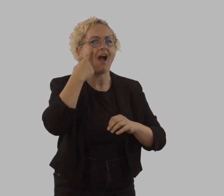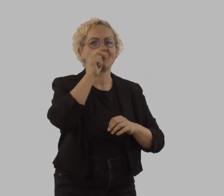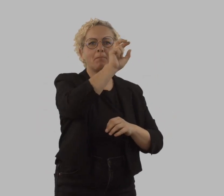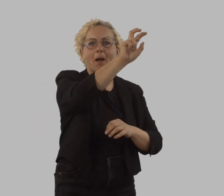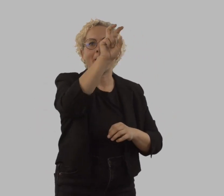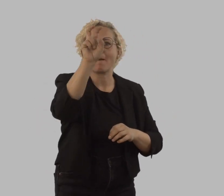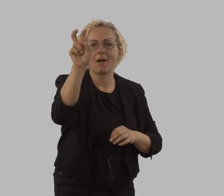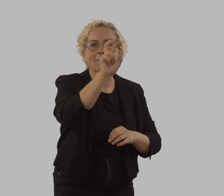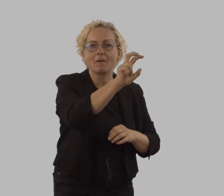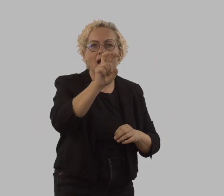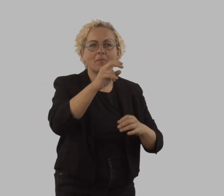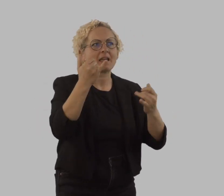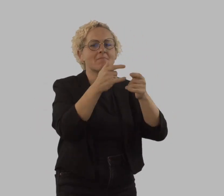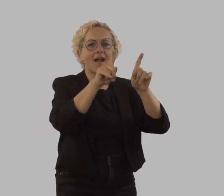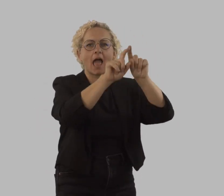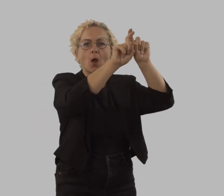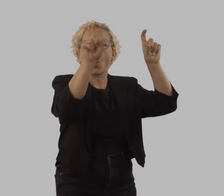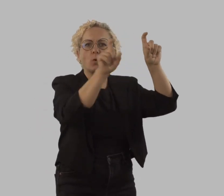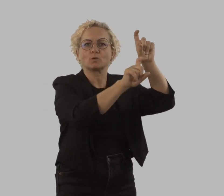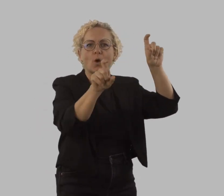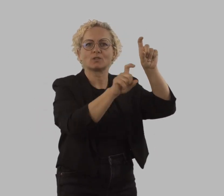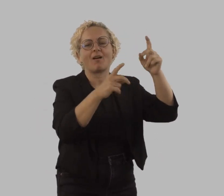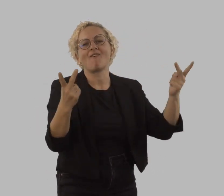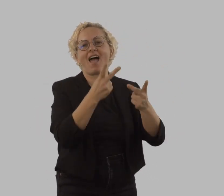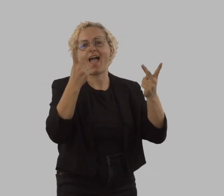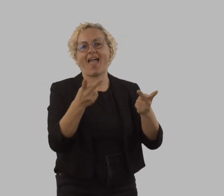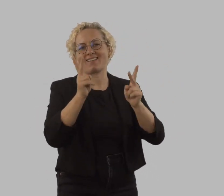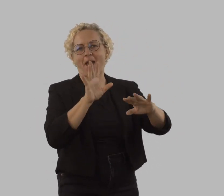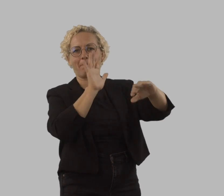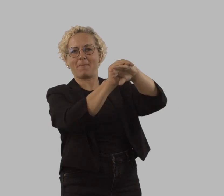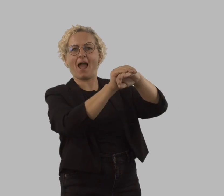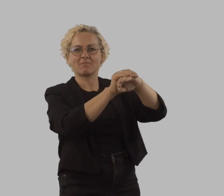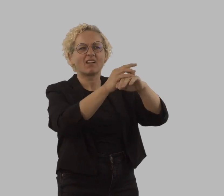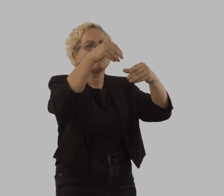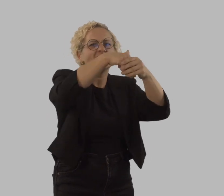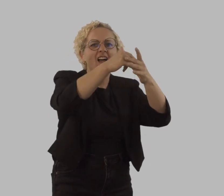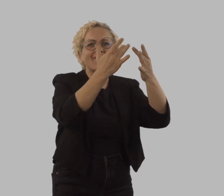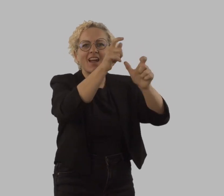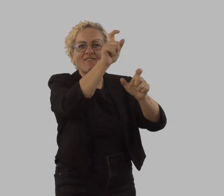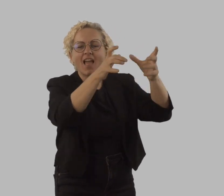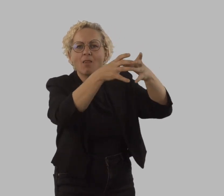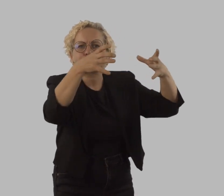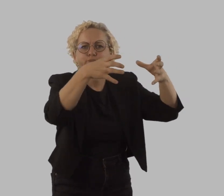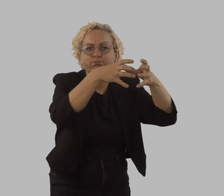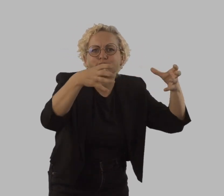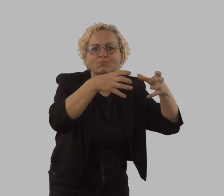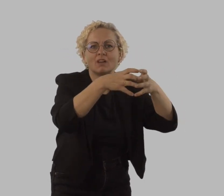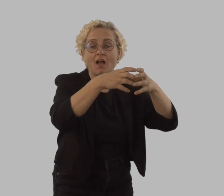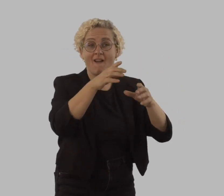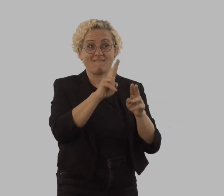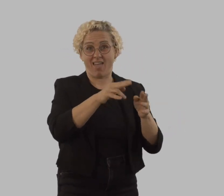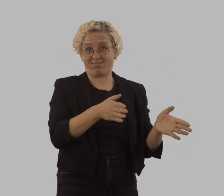die immer gleich groß sind, damit man leicht erkennen kann, um welche Mengenverhältnisse es geht.